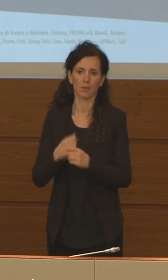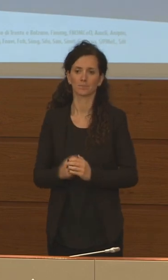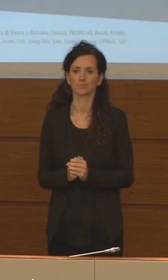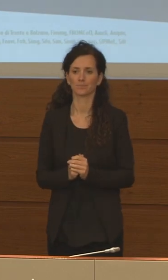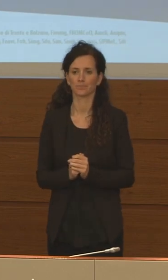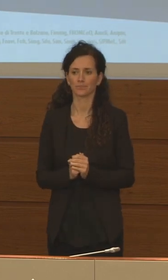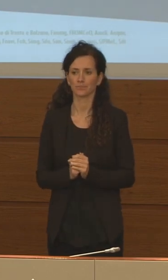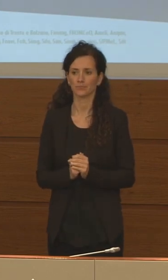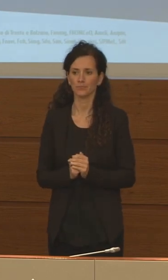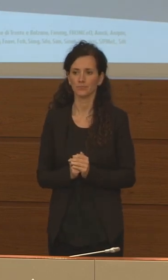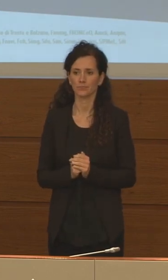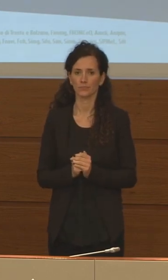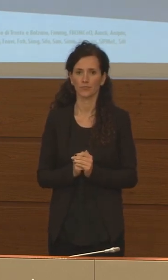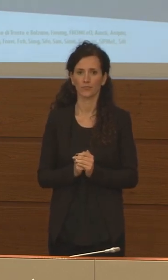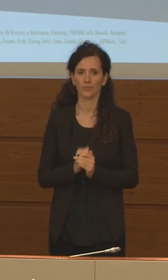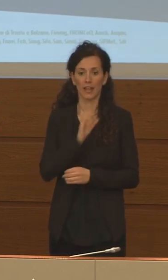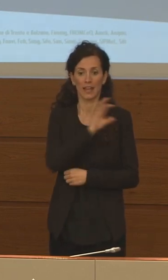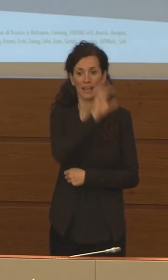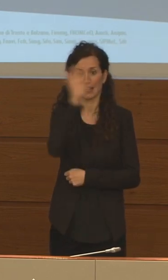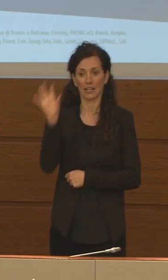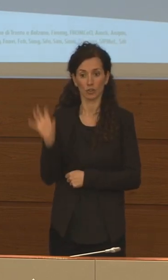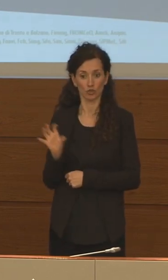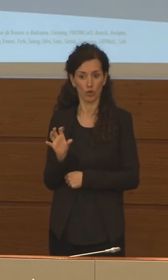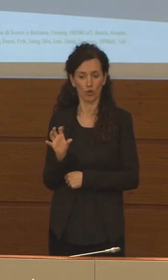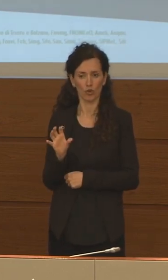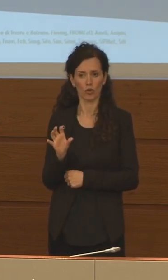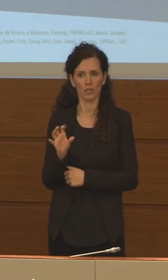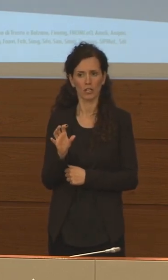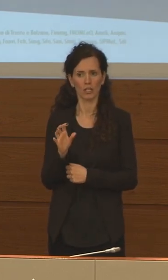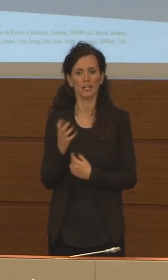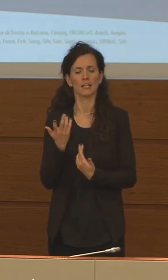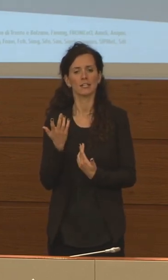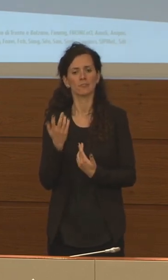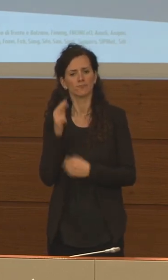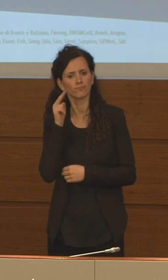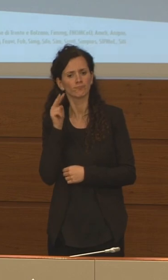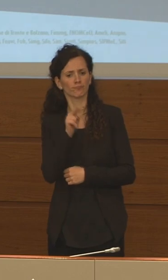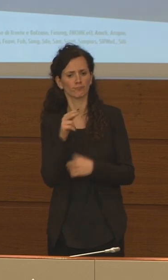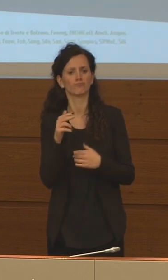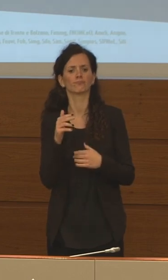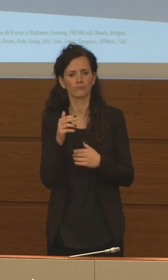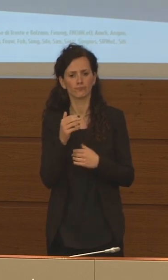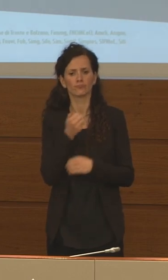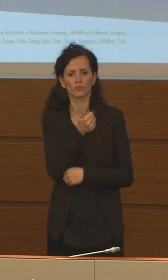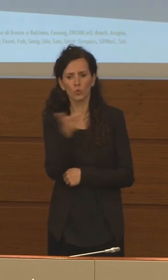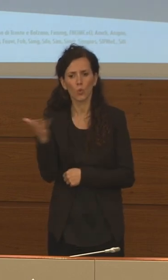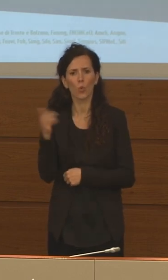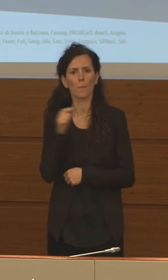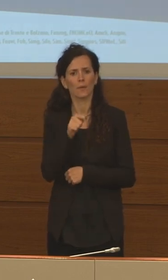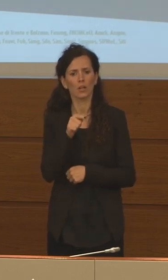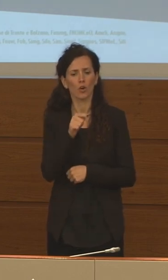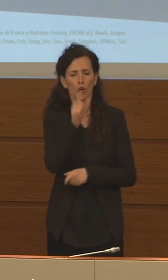Le regioni che vedo nel maggior numero dei contagiati sono la